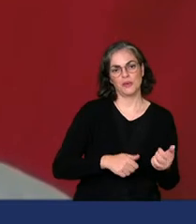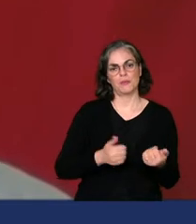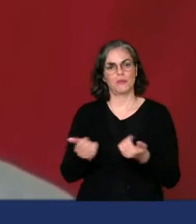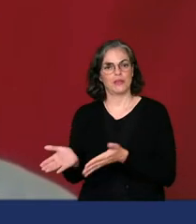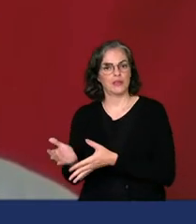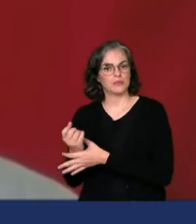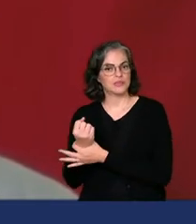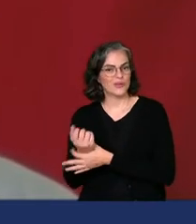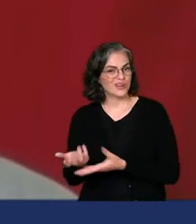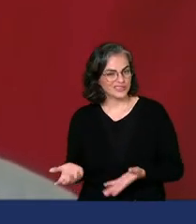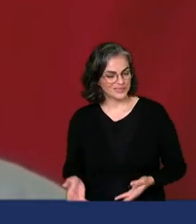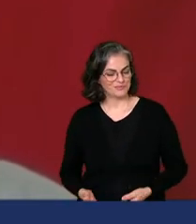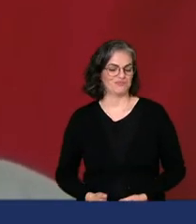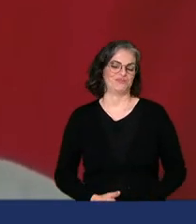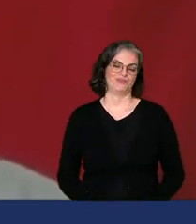NESTE CASO DA EMENDA PROPOSTA PELO PT E QUE EU QUERO